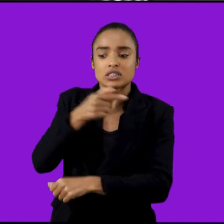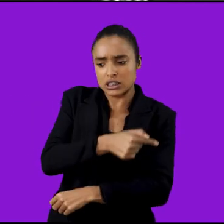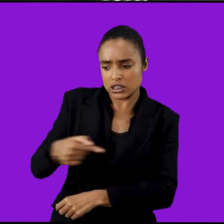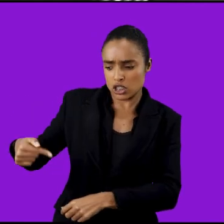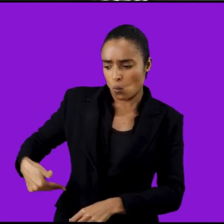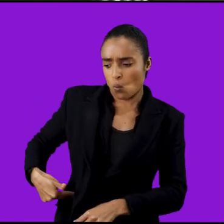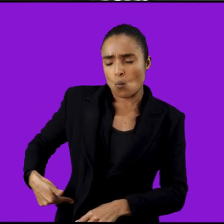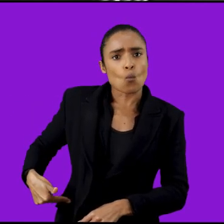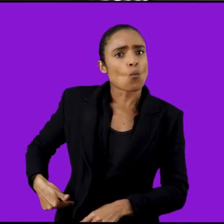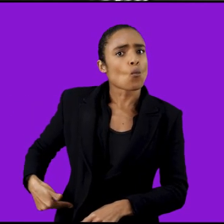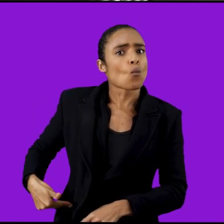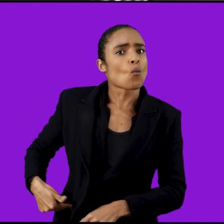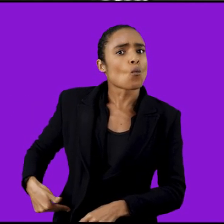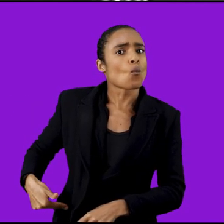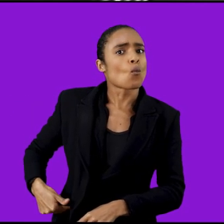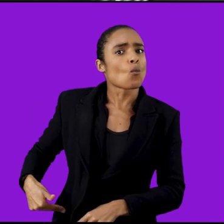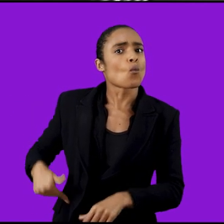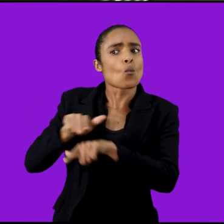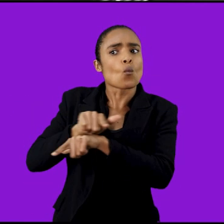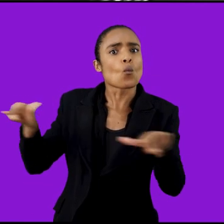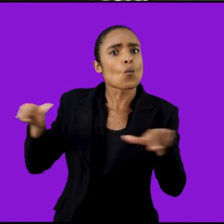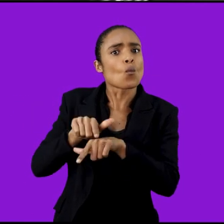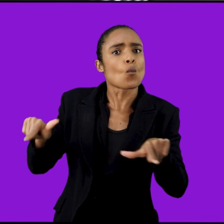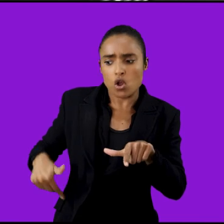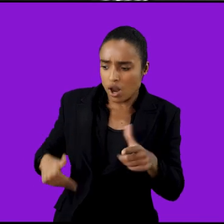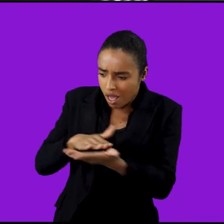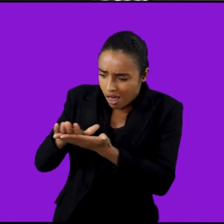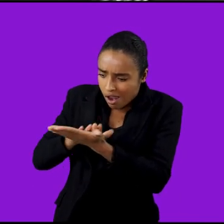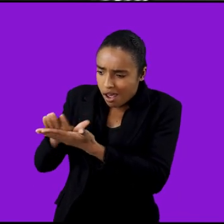uma semana de greve de fome e guardaram toda a comida e mandaram pro Quilombo